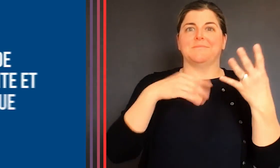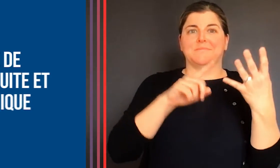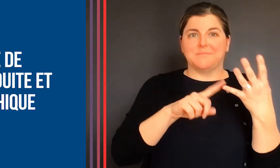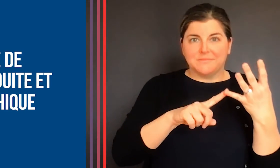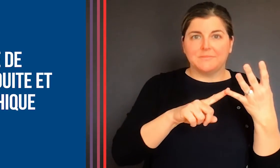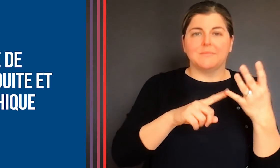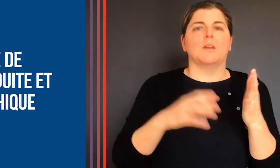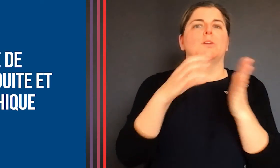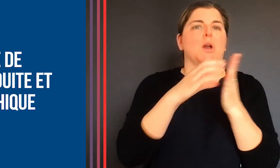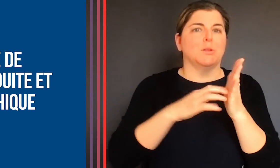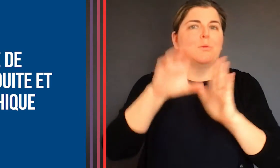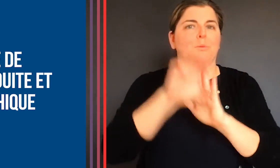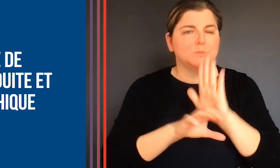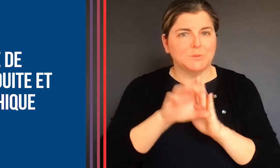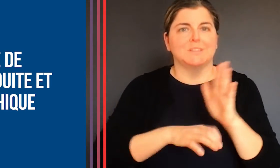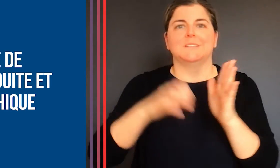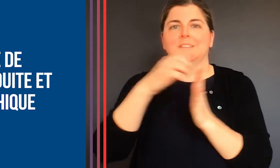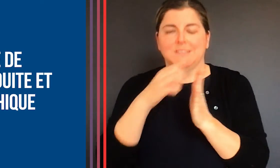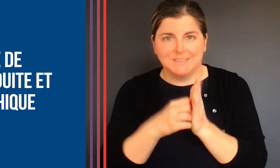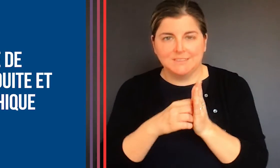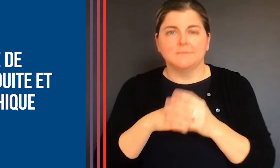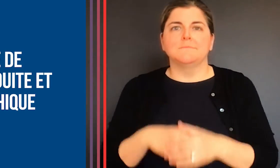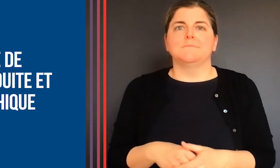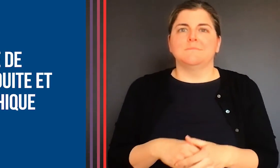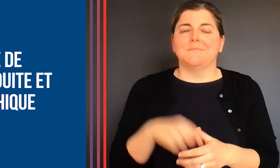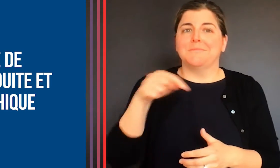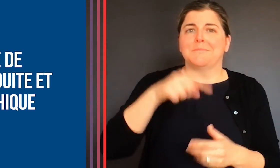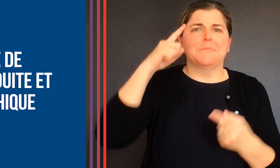D. Code de conduite et d’éthique